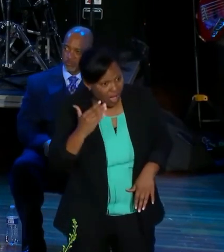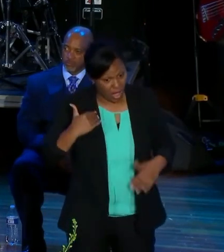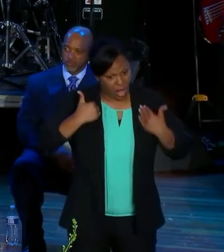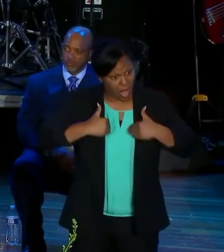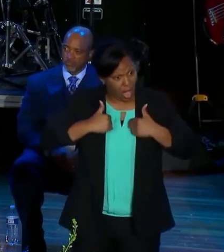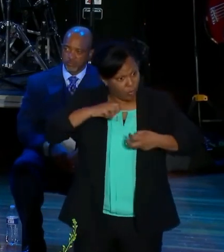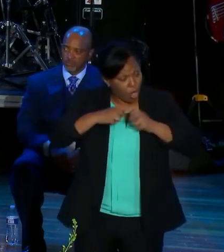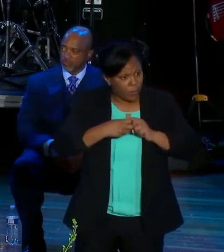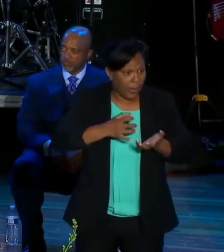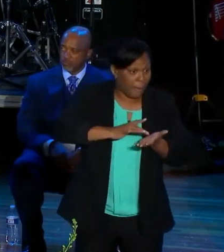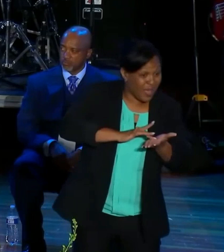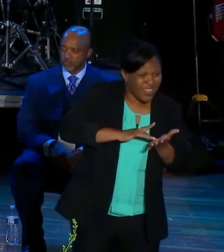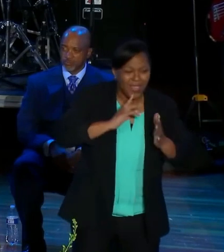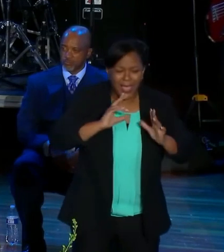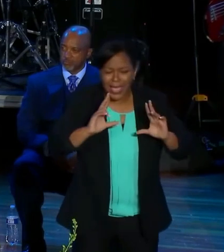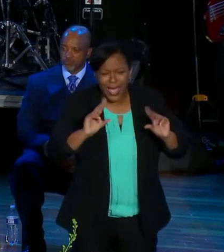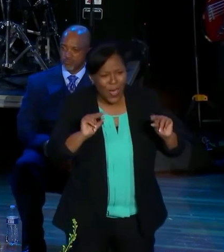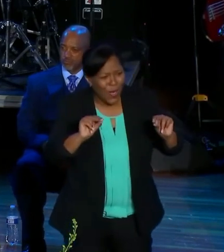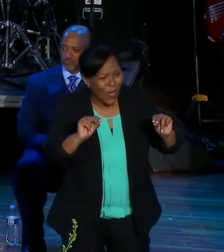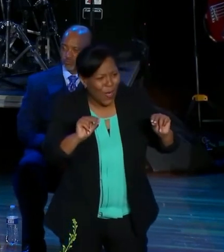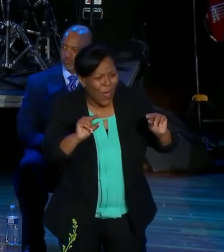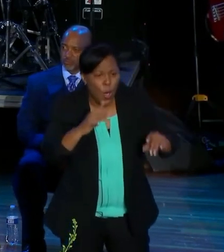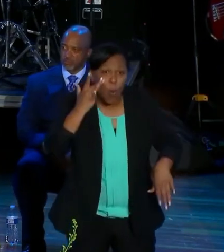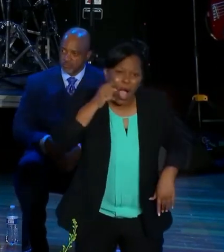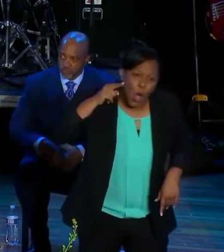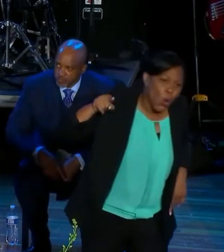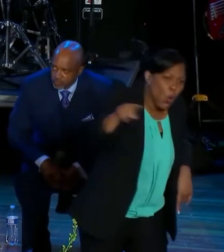Vi vill inte ha några fler förmåner, kliv bara av från oss